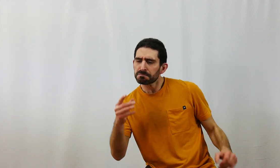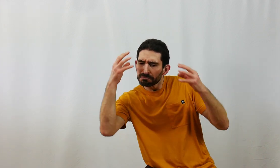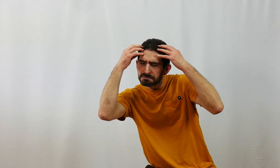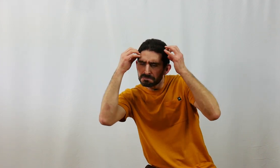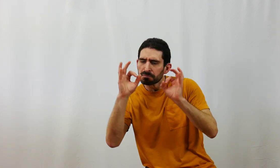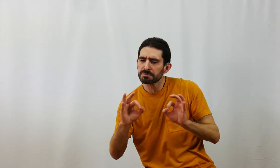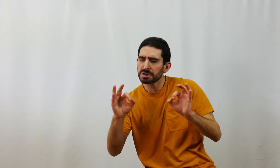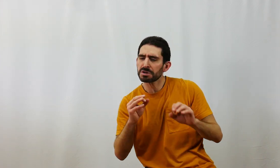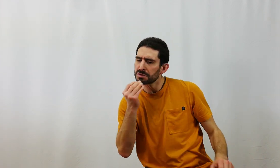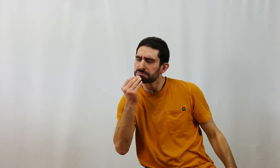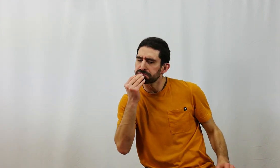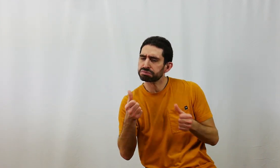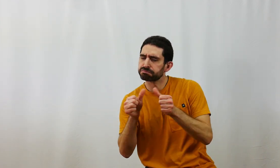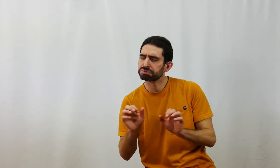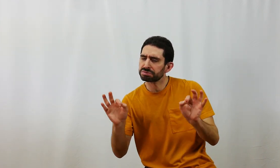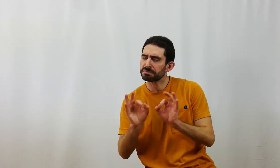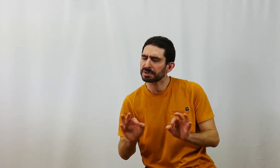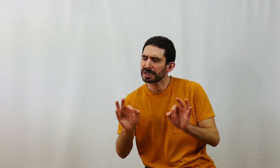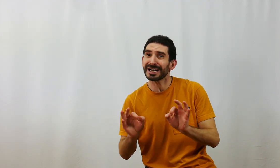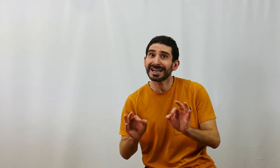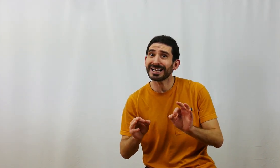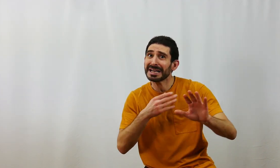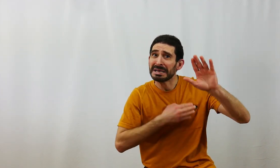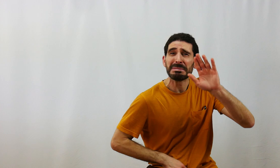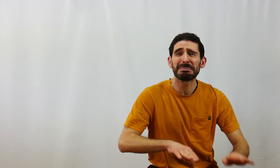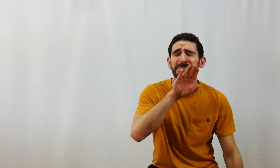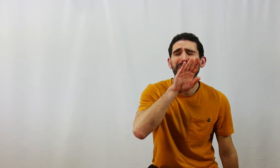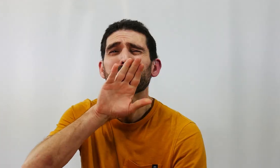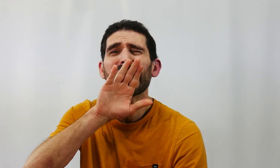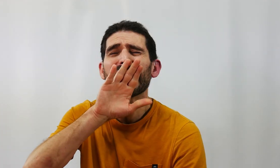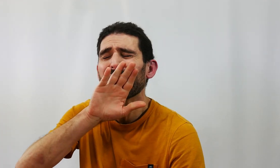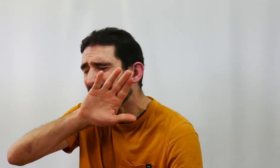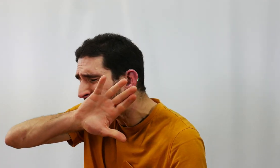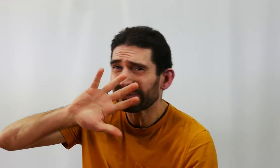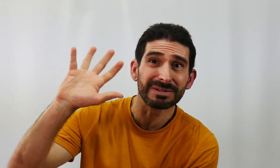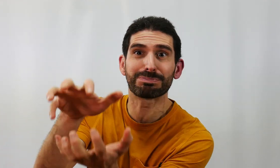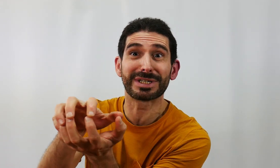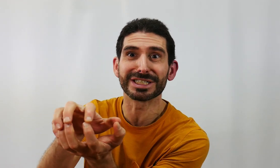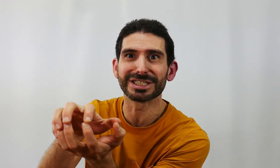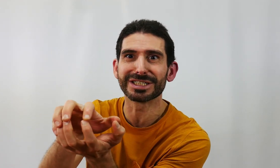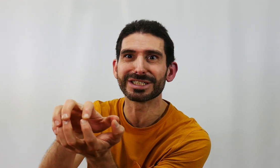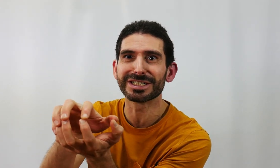Si l'enfant ne se gratte pas, alors c'est bon, il n'a pas de poux. Et on se fait avoir, c'est un piège !